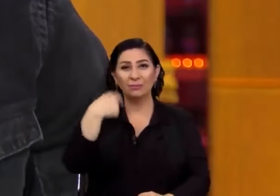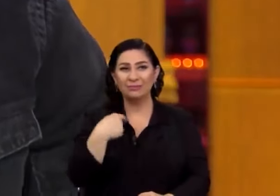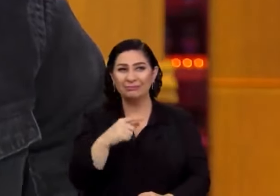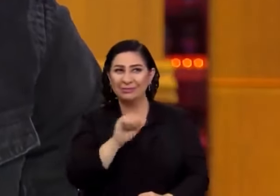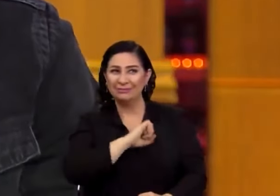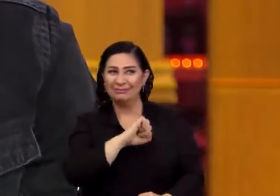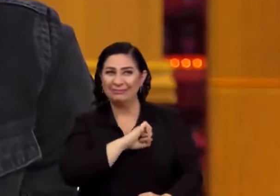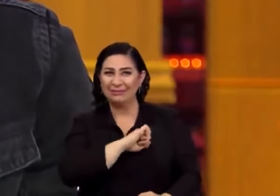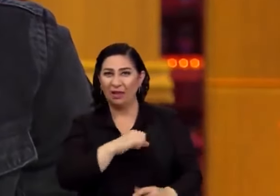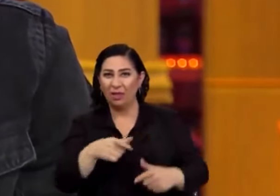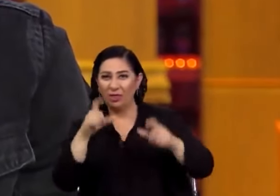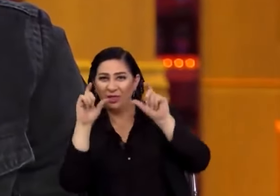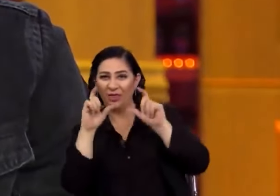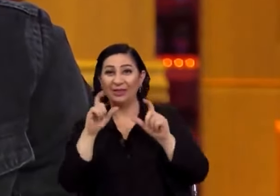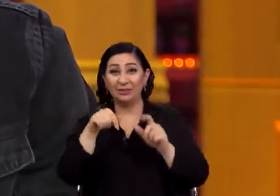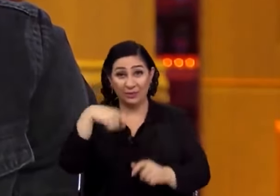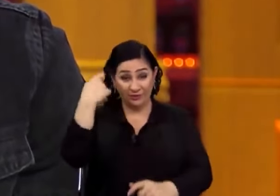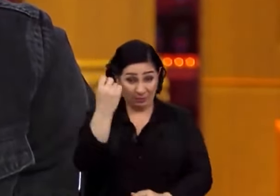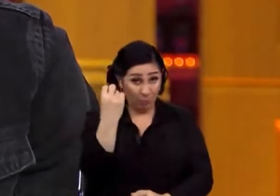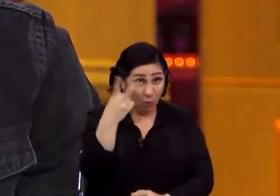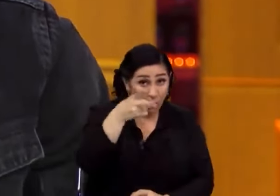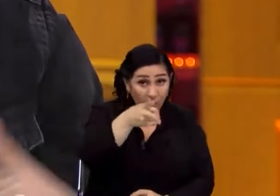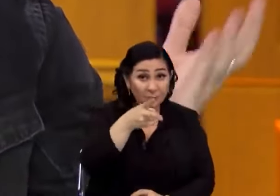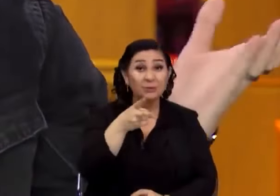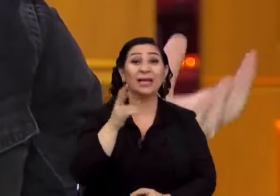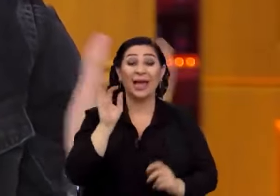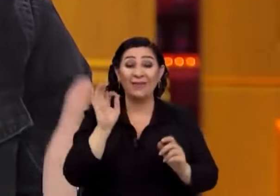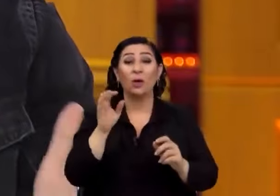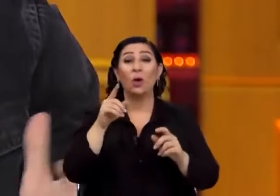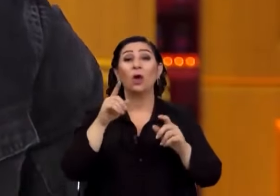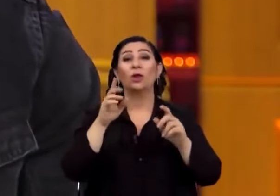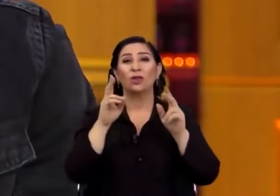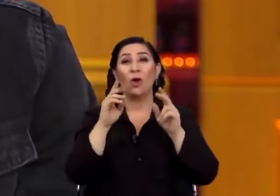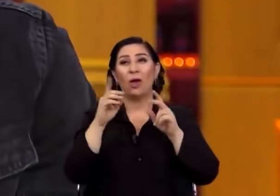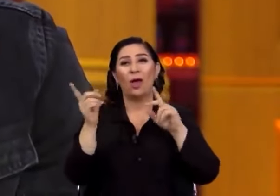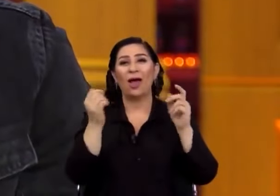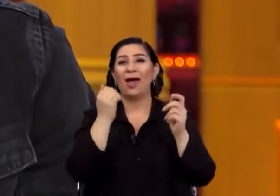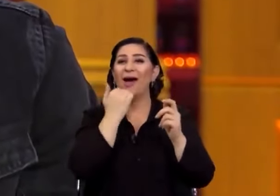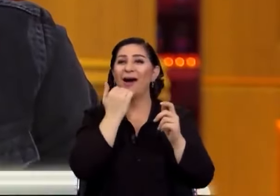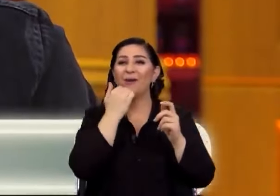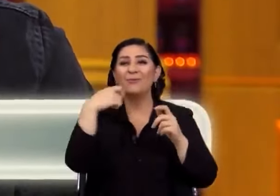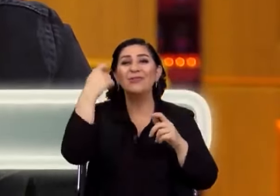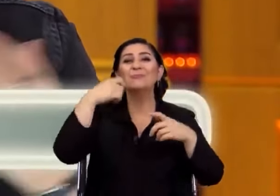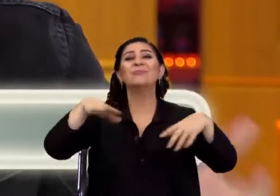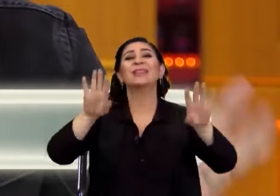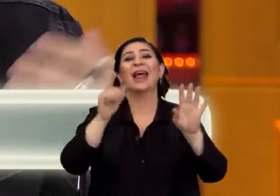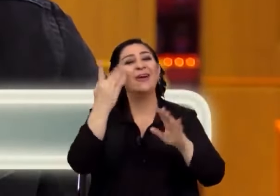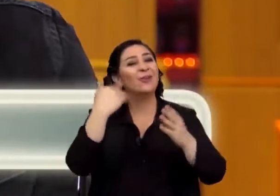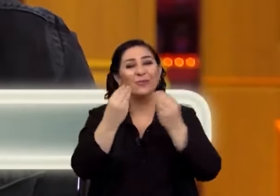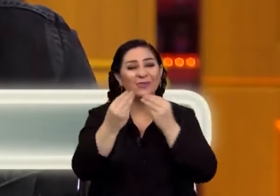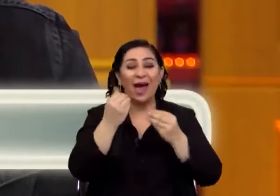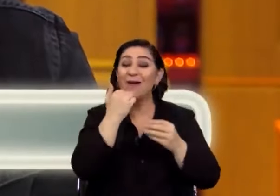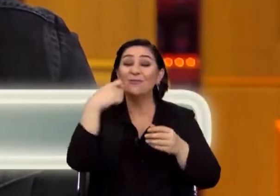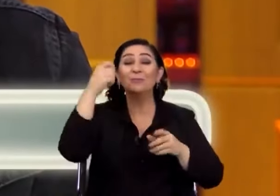ihale kalac senin şu anda iki filmin mi var Evet ama öyle iki film değil normal iki film yani nasıl öyle iki film de az öyle iki film deil Benim de iki filmim